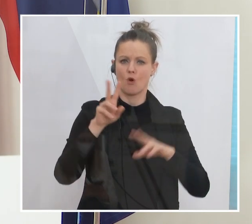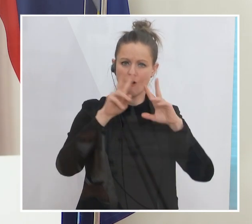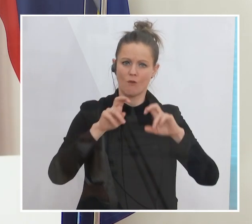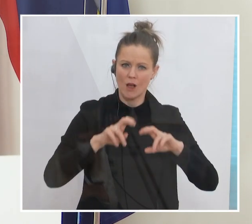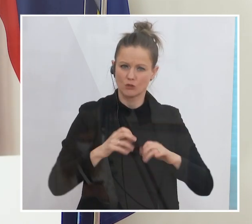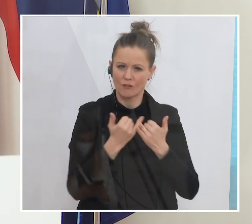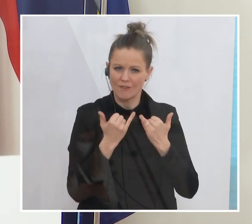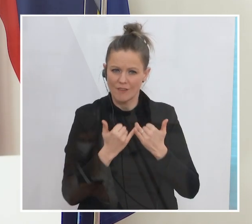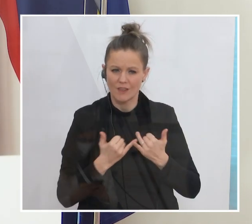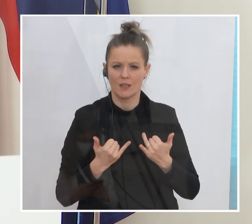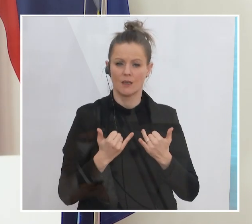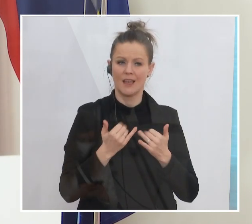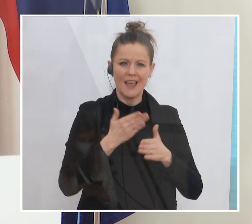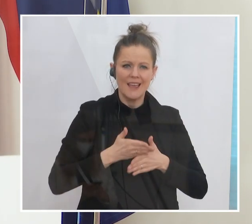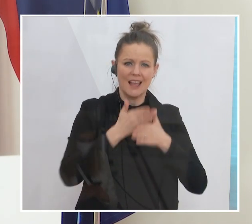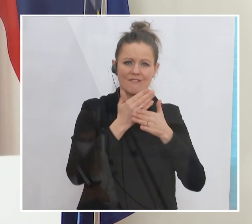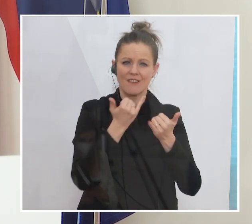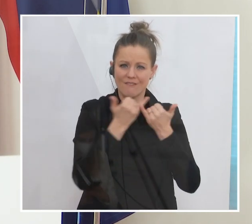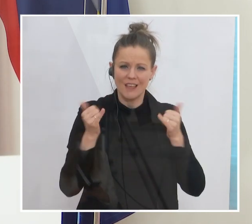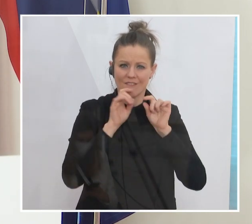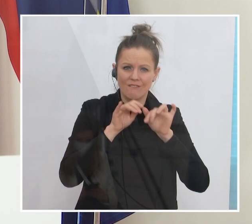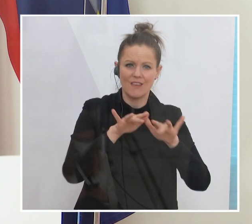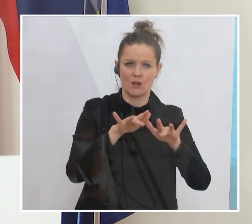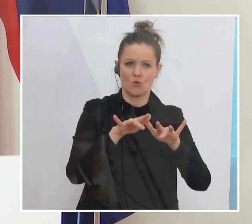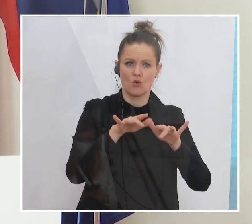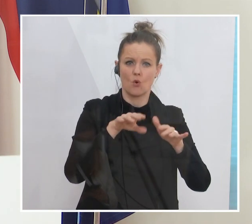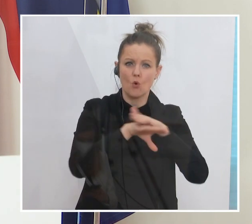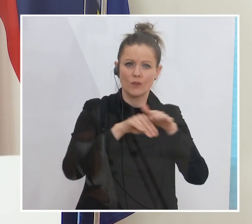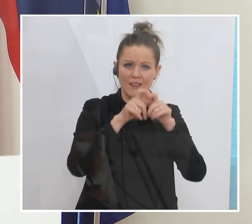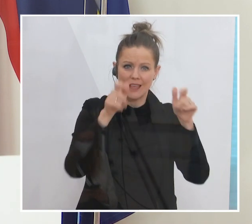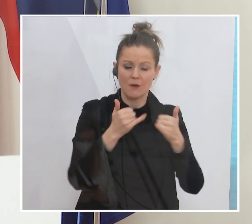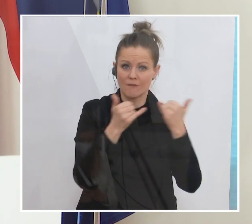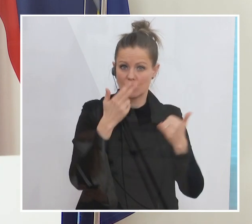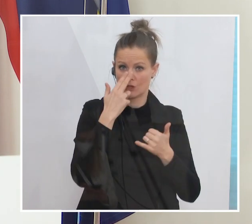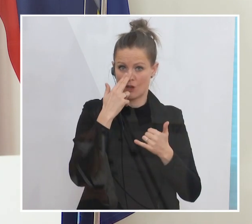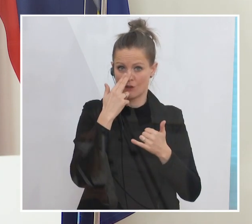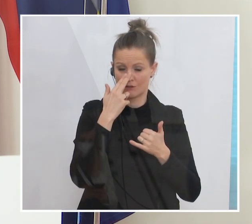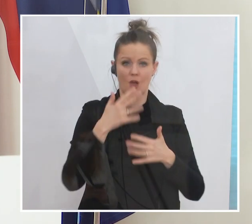Wie wirken die Hilfen bei den Unternehmen? Und die erfreuliche Nachricht ist, dass bei all den Daten,